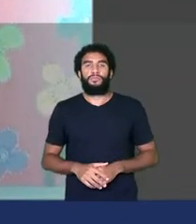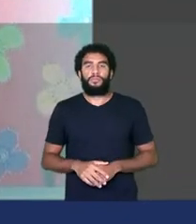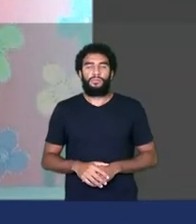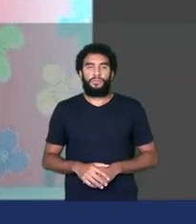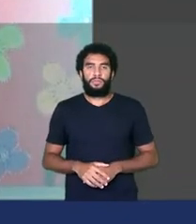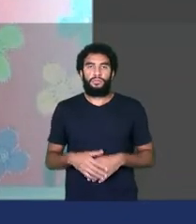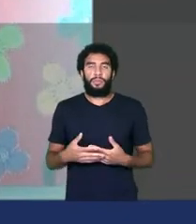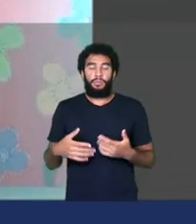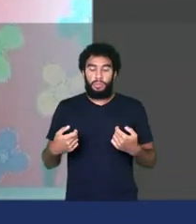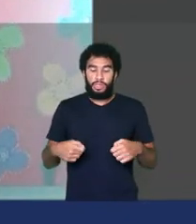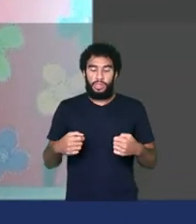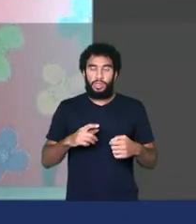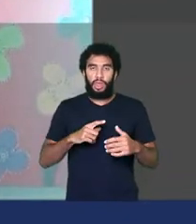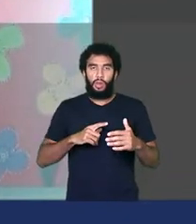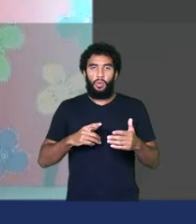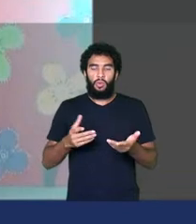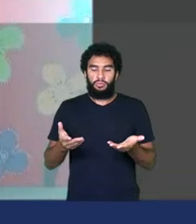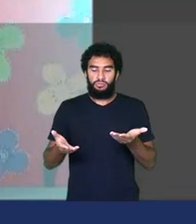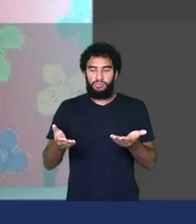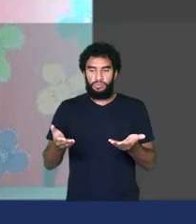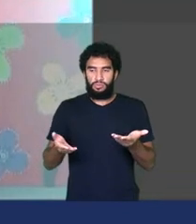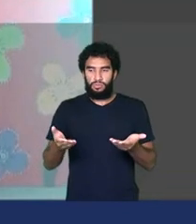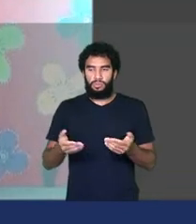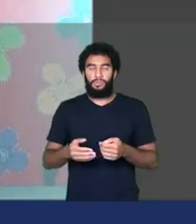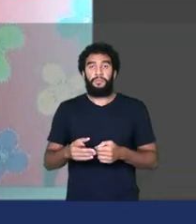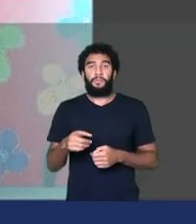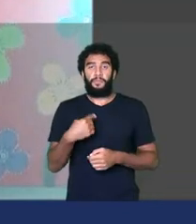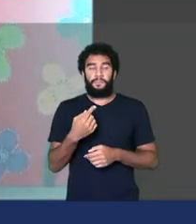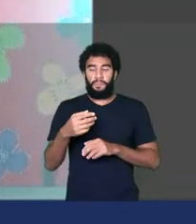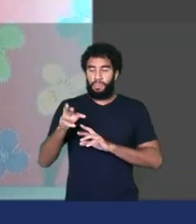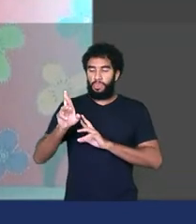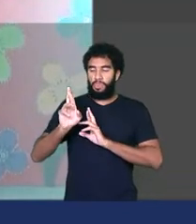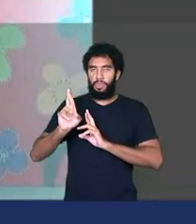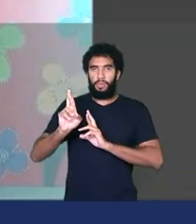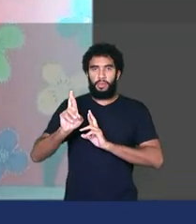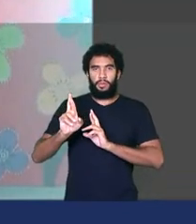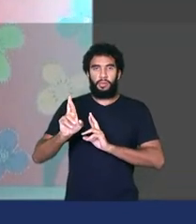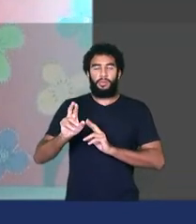70%. ENTÃO É FUNDAMENTAL VOCÊ TER O BALIZADOR. ENTÃO EU ESPERO SIM E É POR ISSO